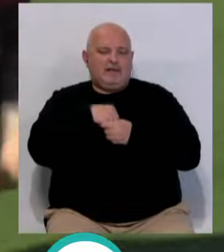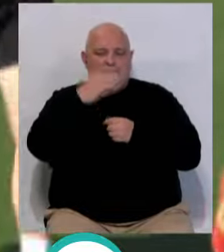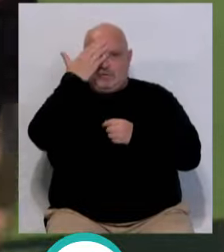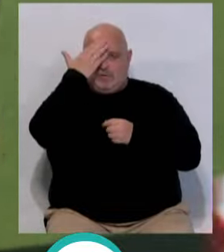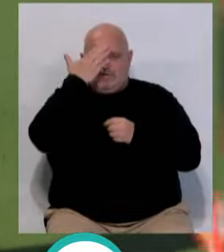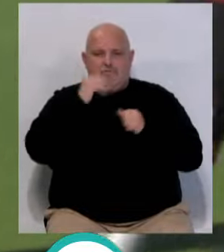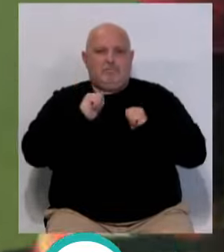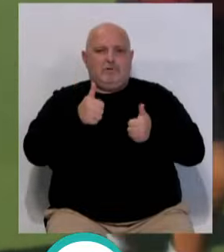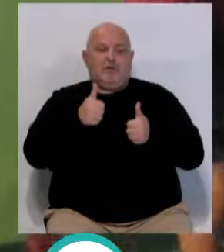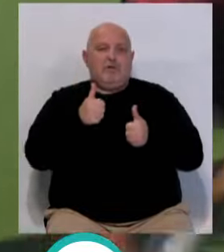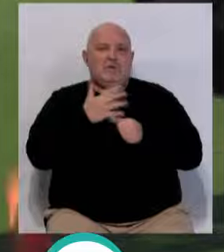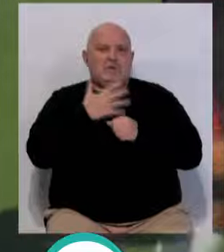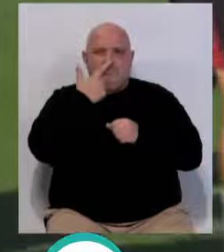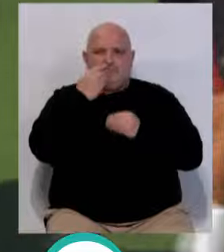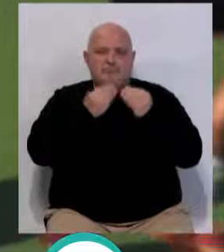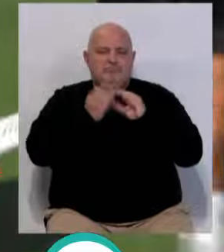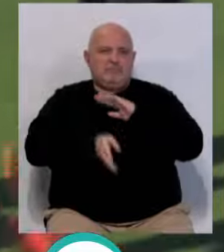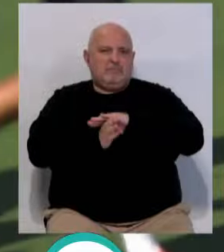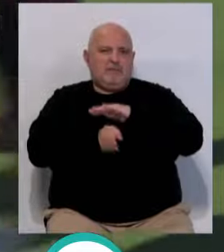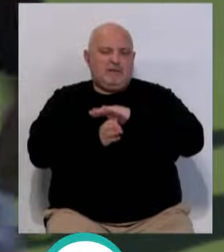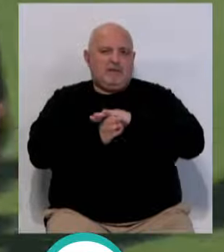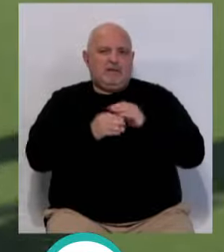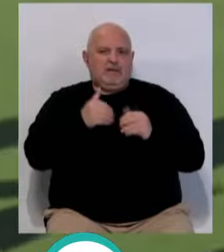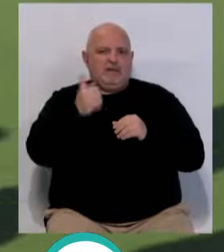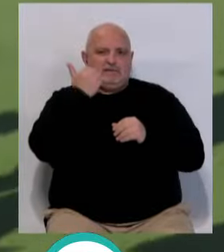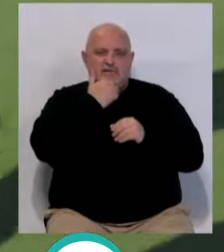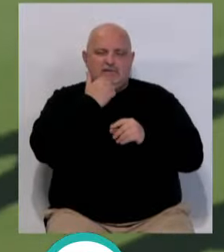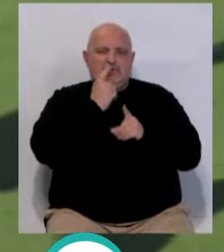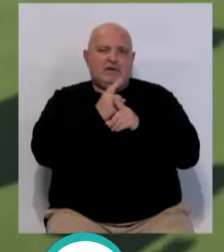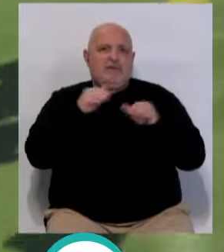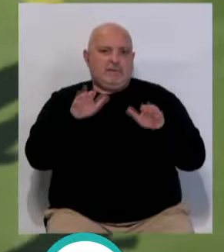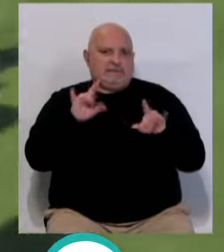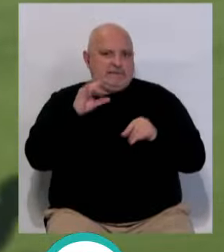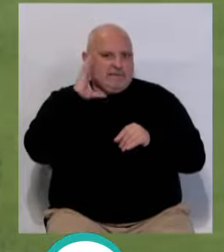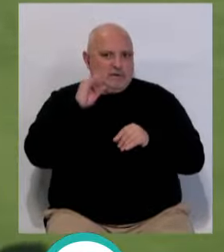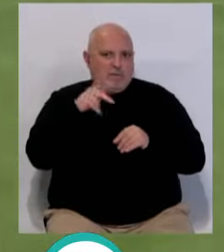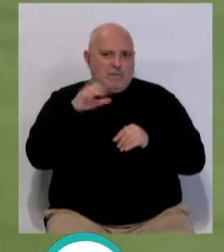va a seguir jugando cuam el este sábado contra el Atlético de Madrid con un doble de pivote que